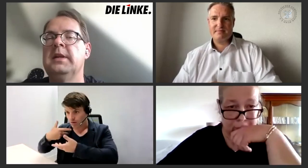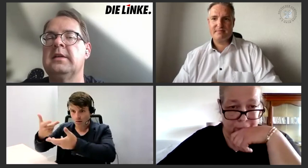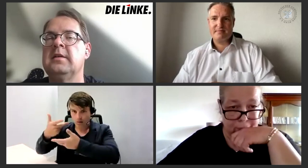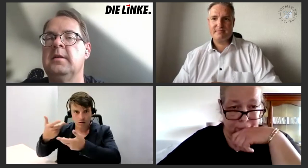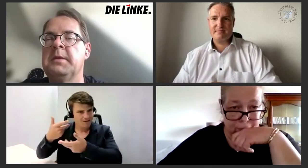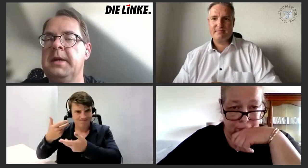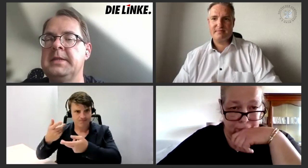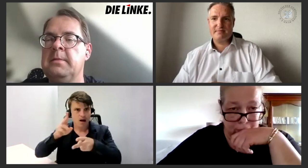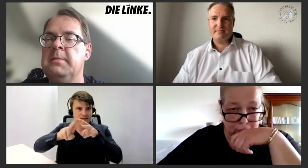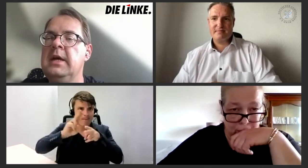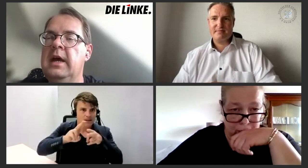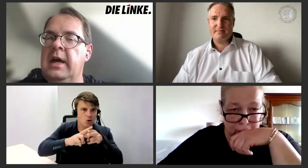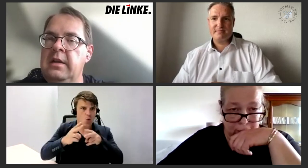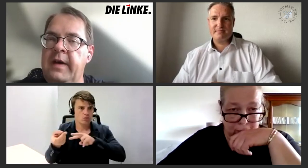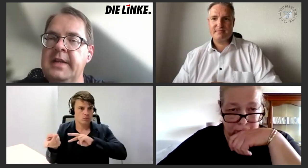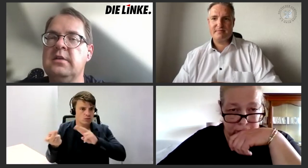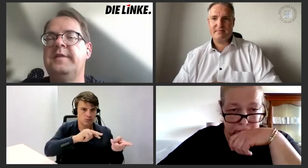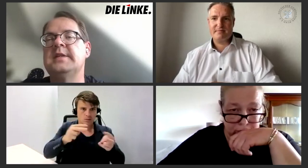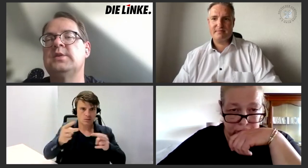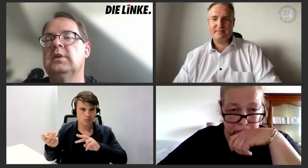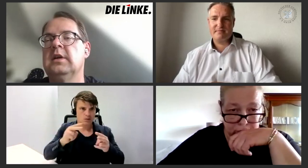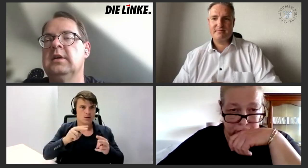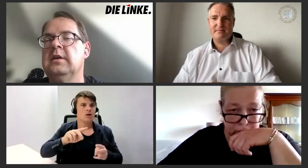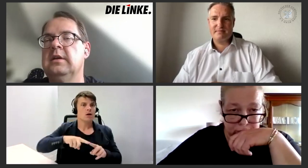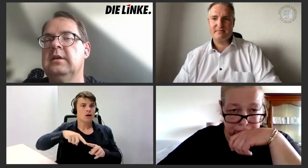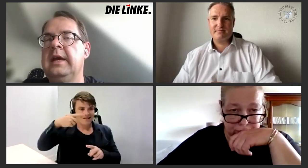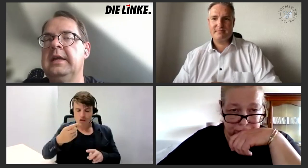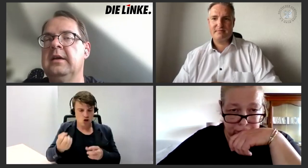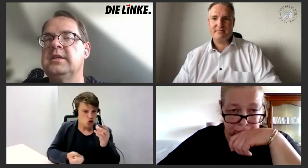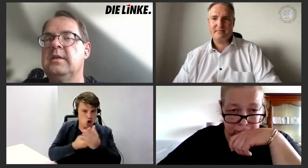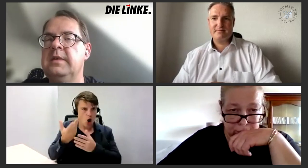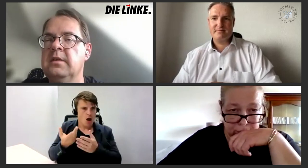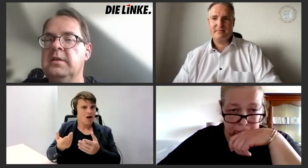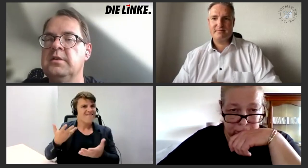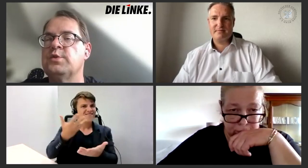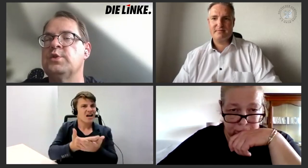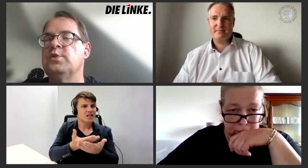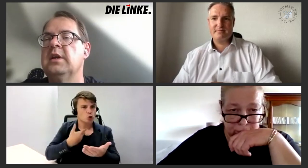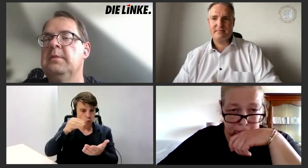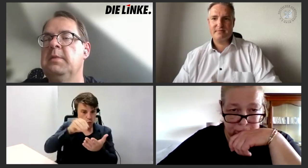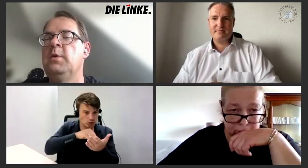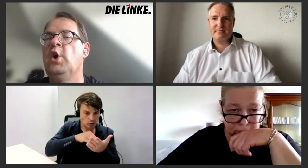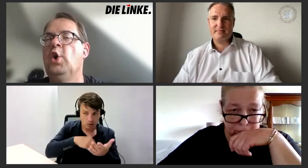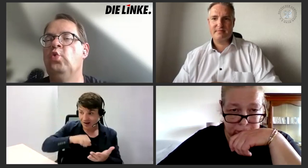Verbesserungen und überlegt haben, gemeinsam eine weitere Fassung eingereicht, dann wieder in die